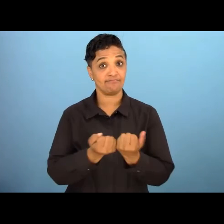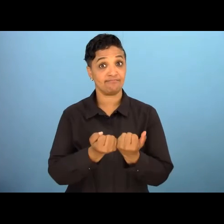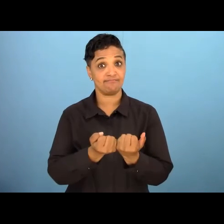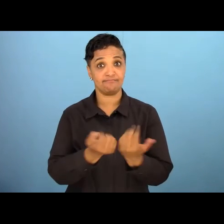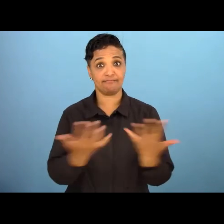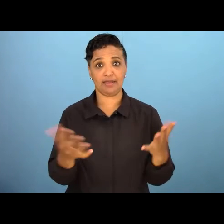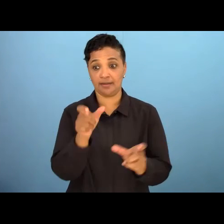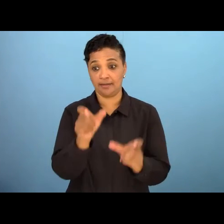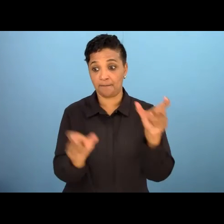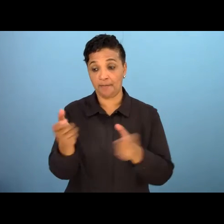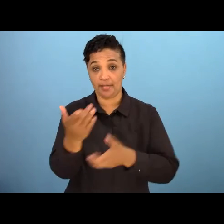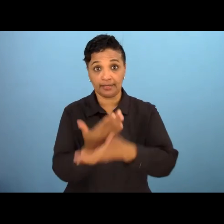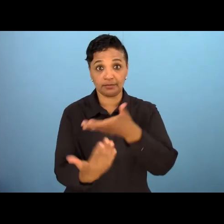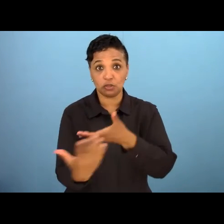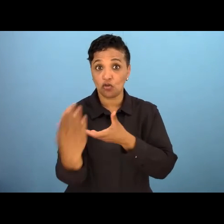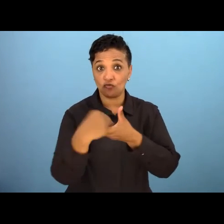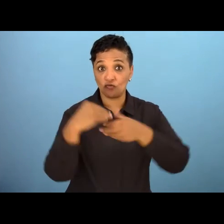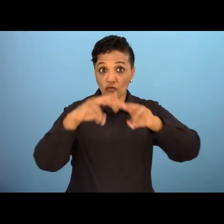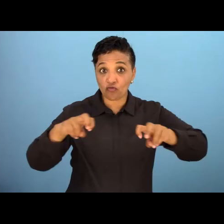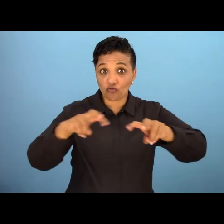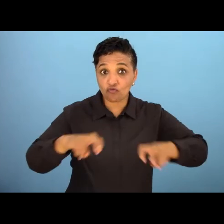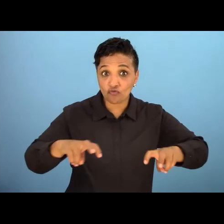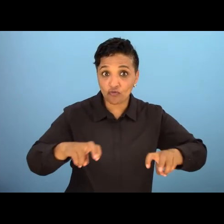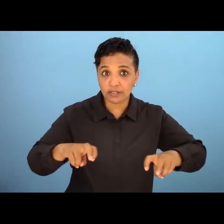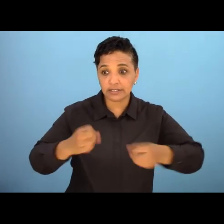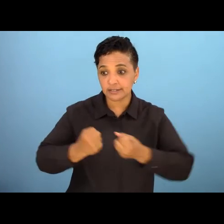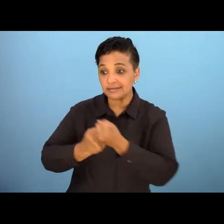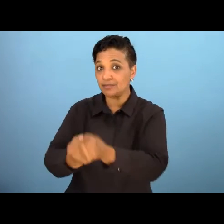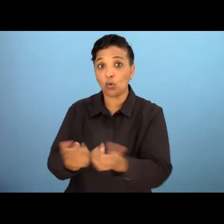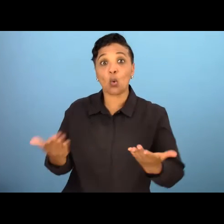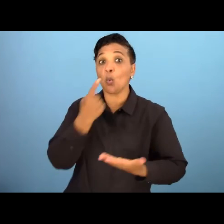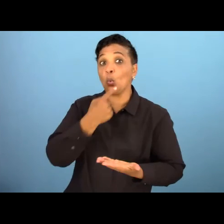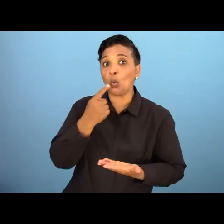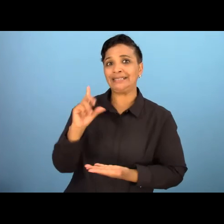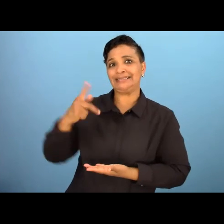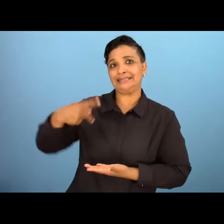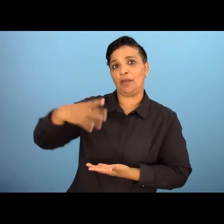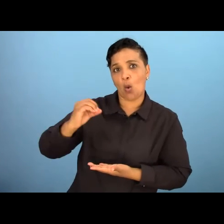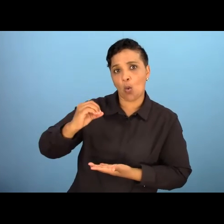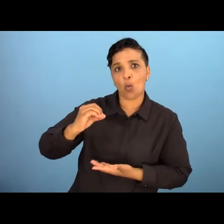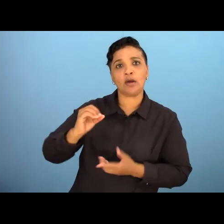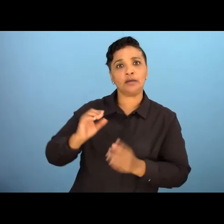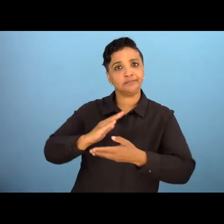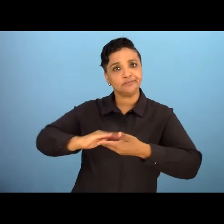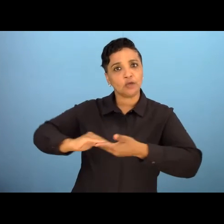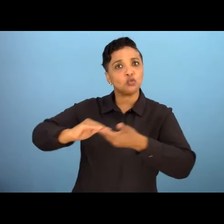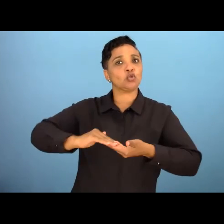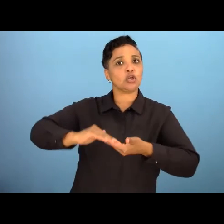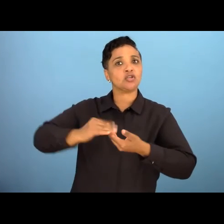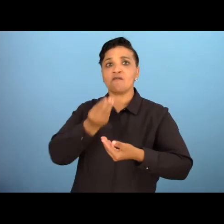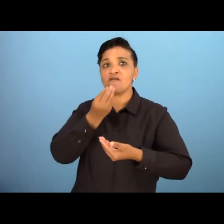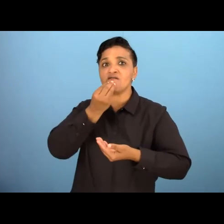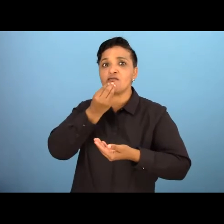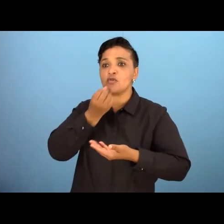obtuvieron {Inaudible} del gobierno, pero curiosamente muchas de las personas